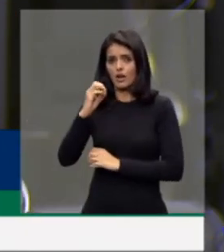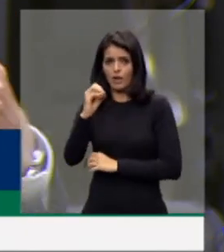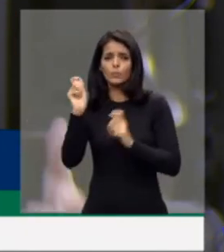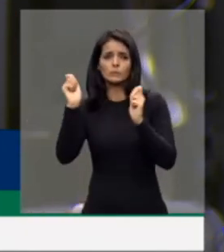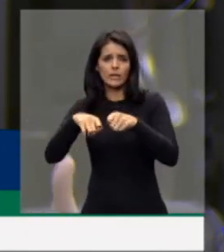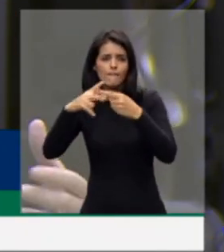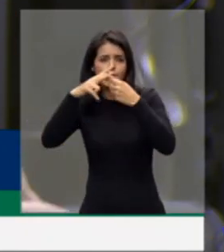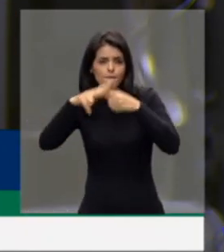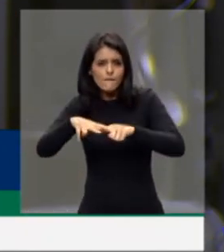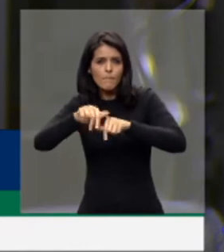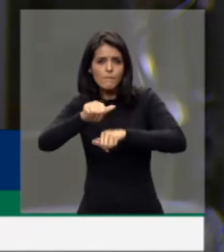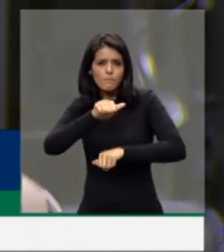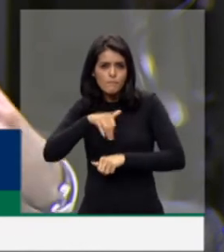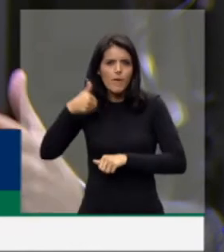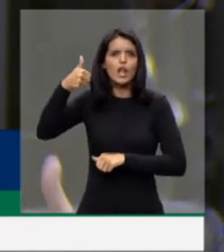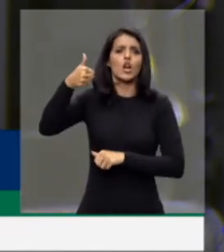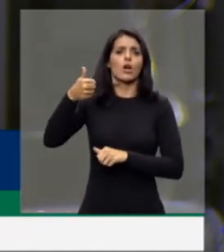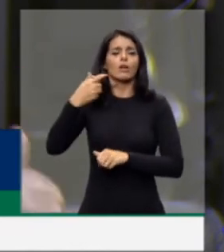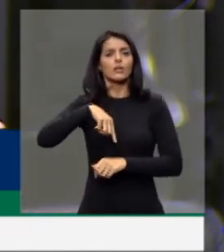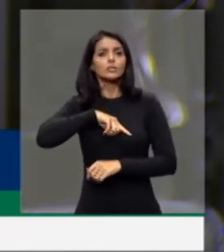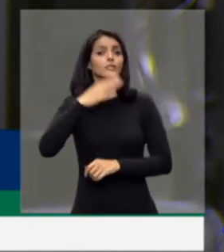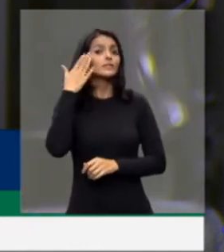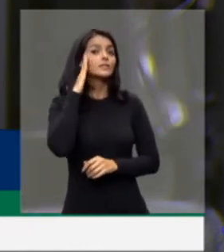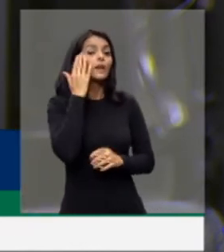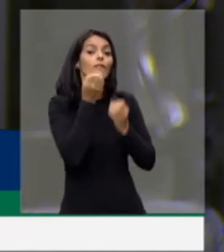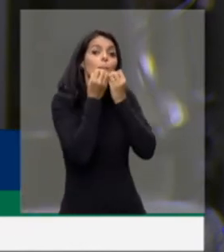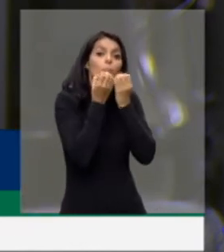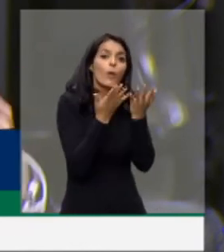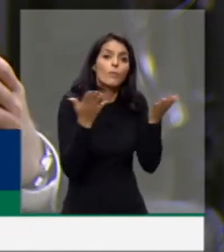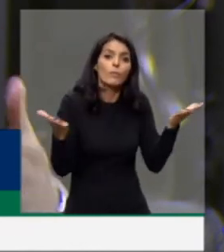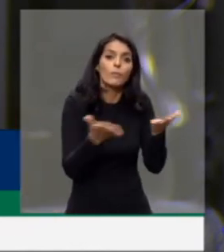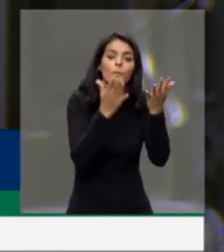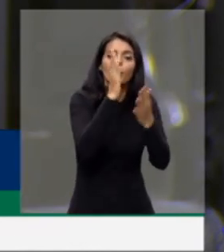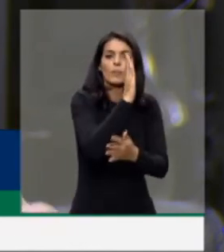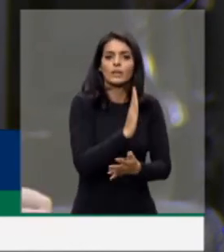ESTAS COISAS, POR MEIO DO RELATÓRIO RECÉM APRESENTADOS E CONFIAMOS QUE O RELATOR POSSA APRIMORAR NO SENTIDO